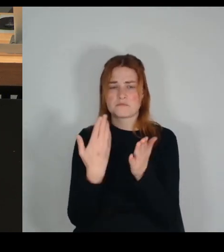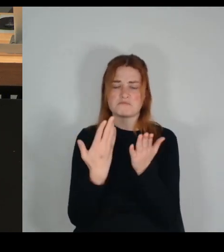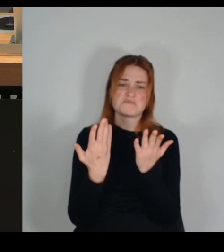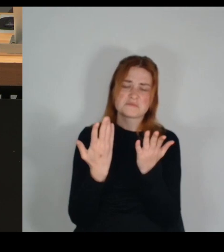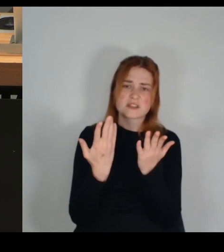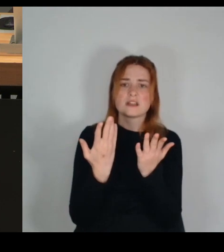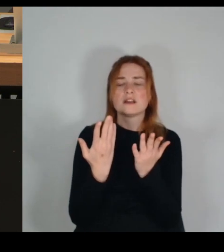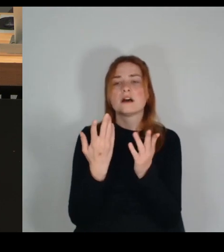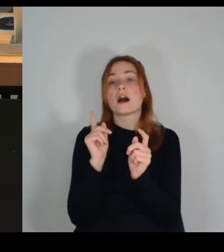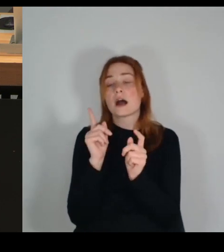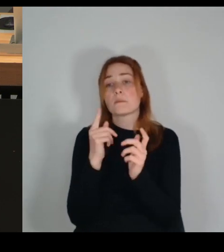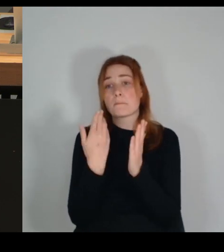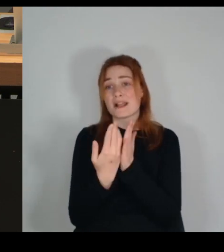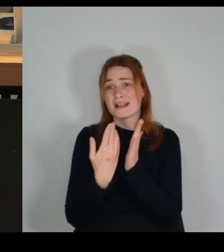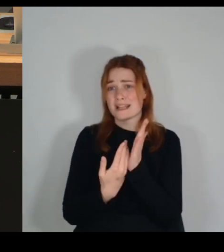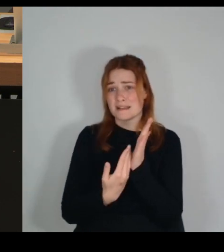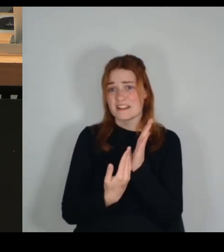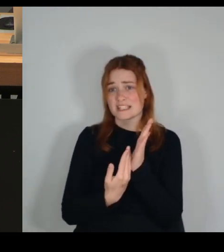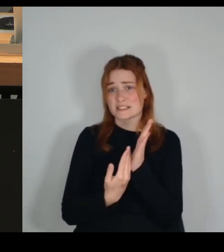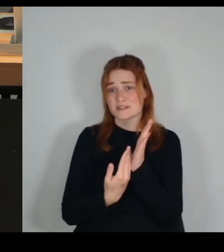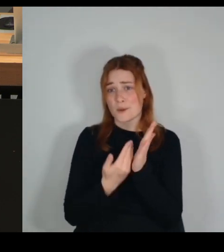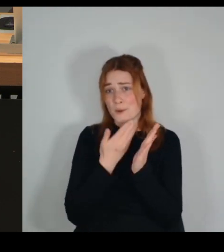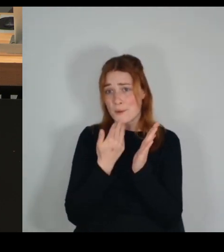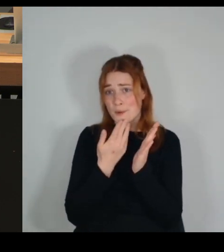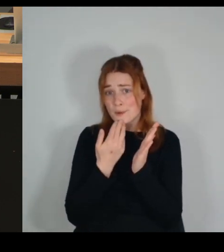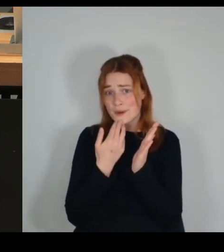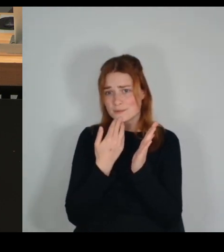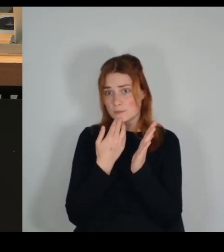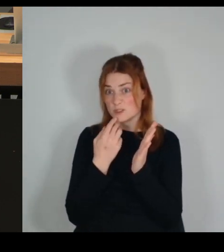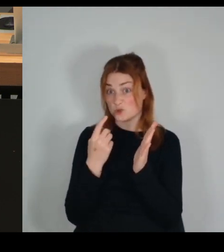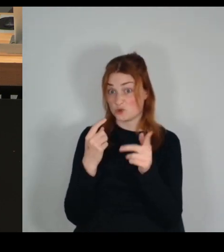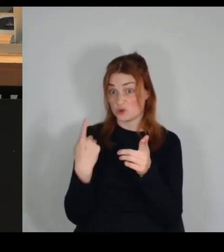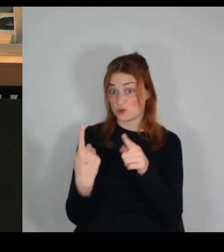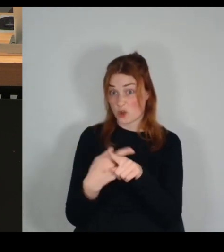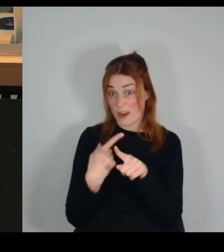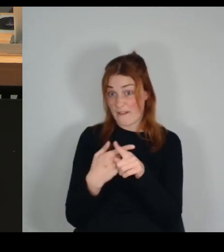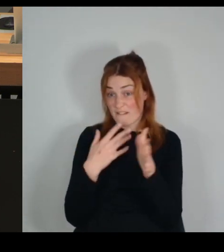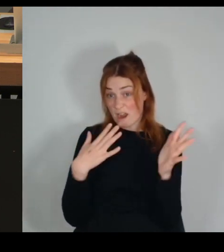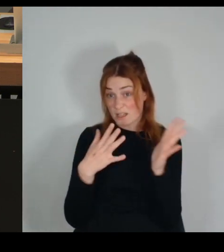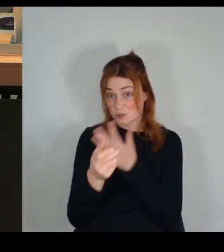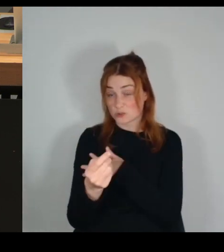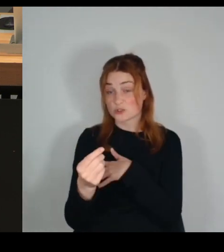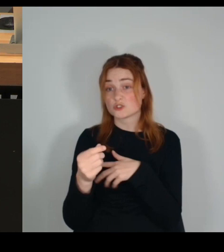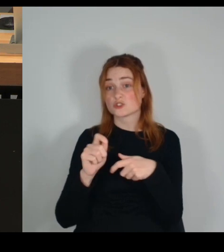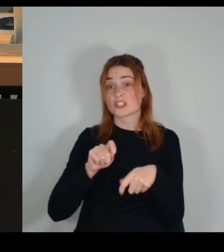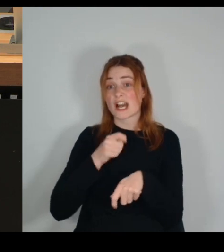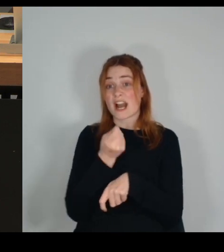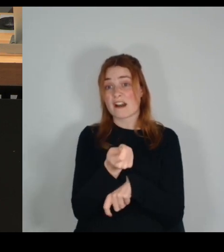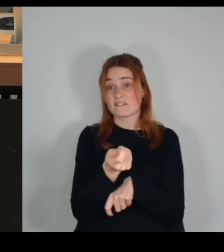schwere Straftaten in Berlin verhindert werden könnten. Dieses Instrument war zwischen 1999 und